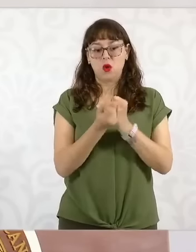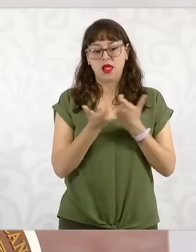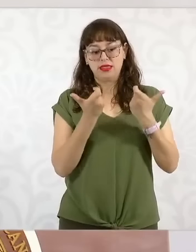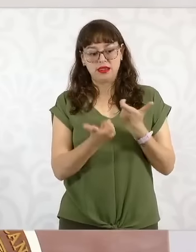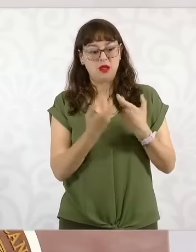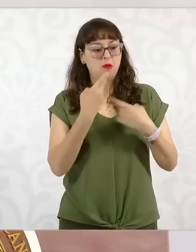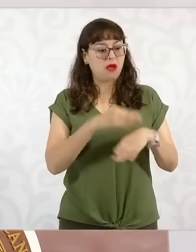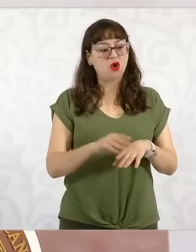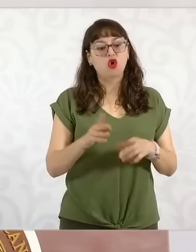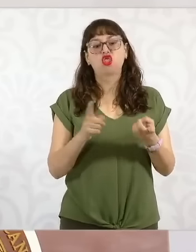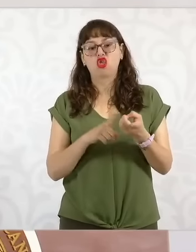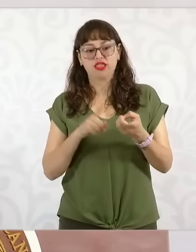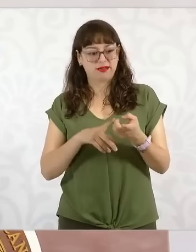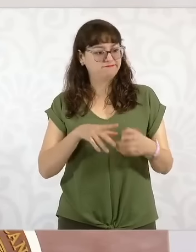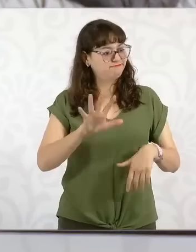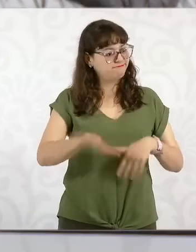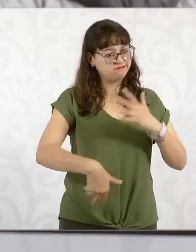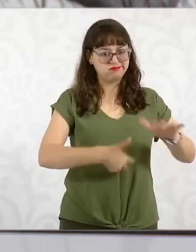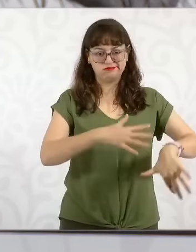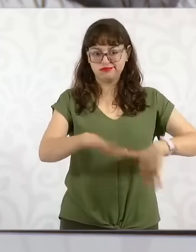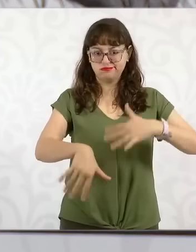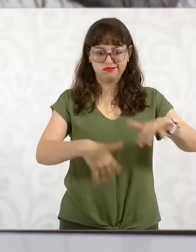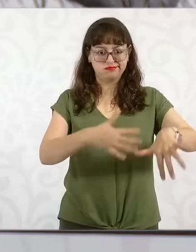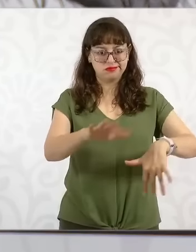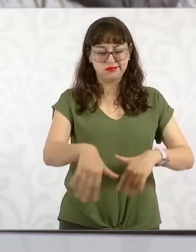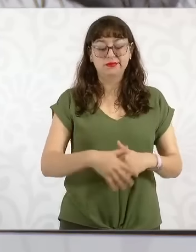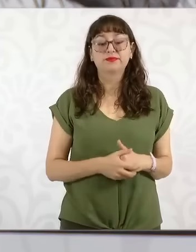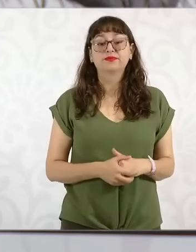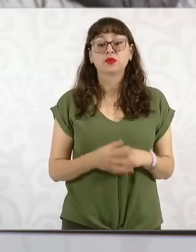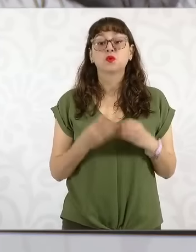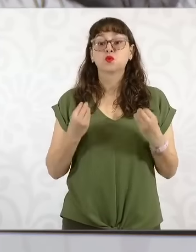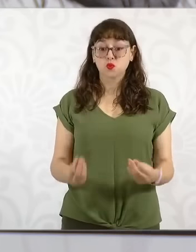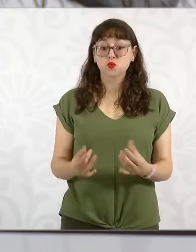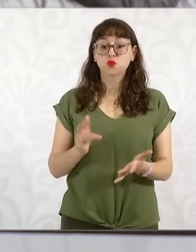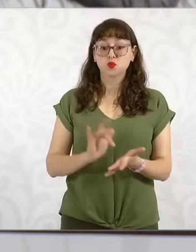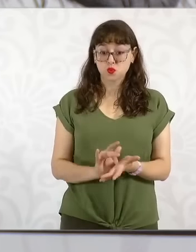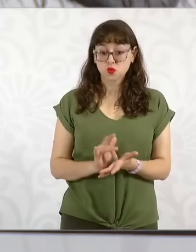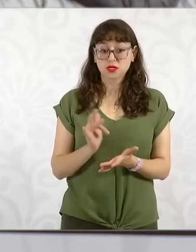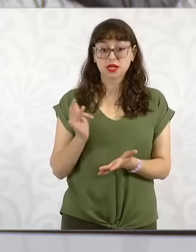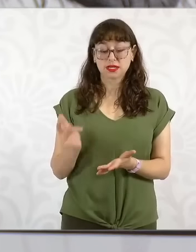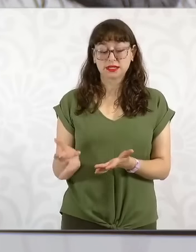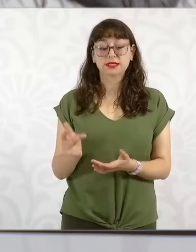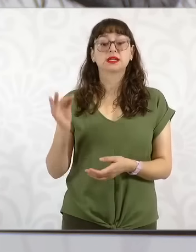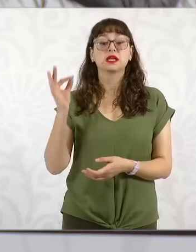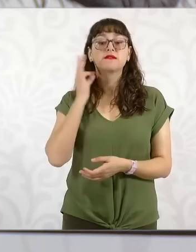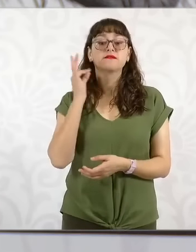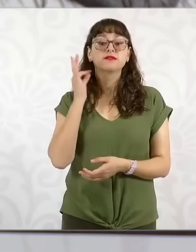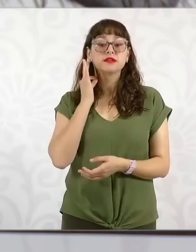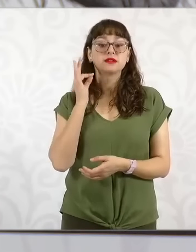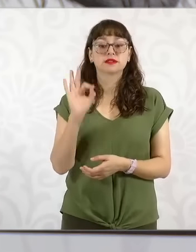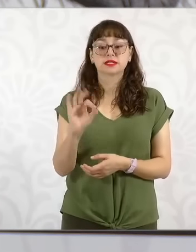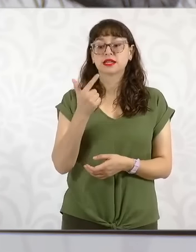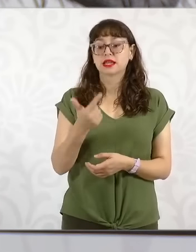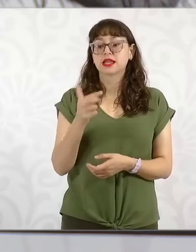logísticas y de protección. Agradecemos también a la Fiscalía General de Justicia del Estado de